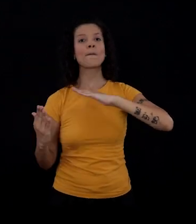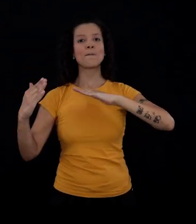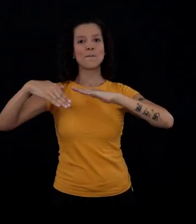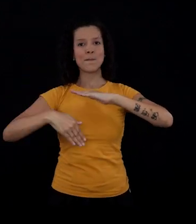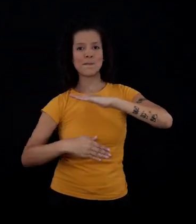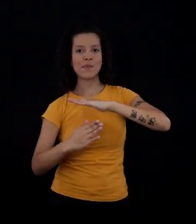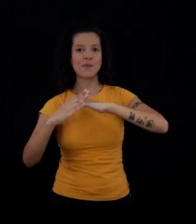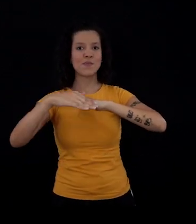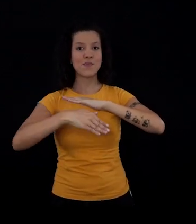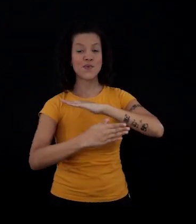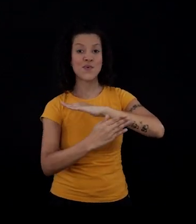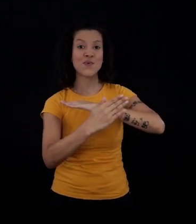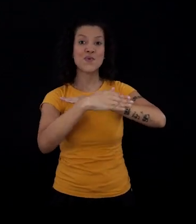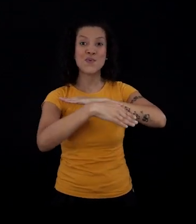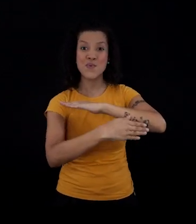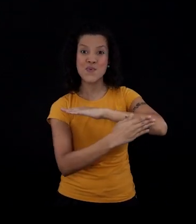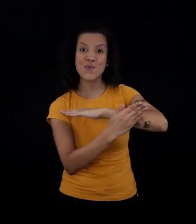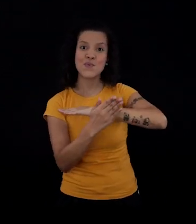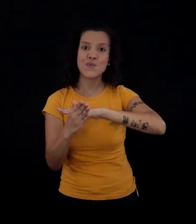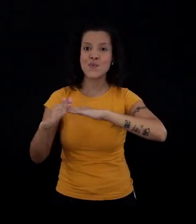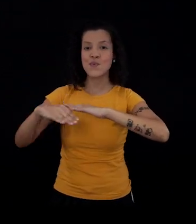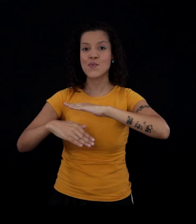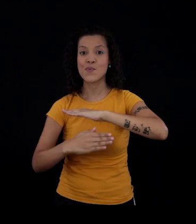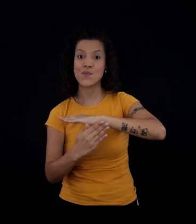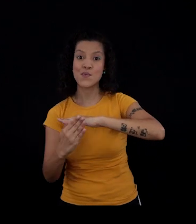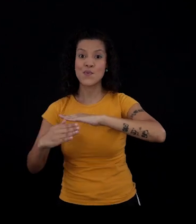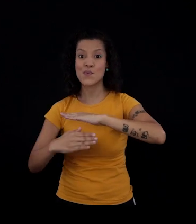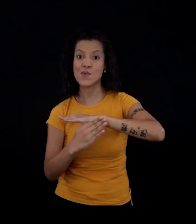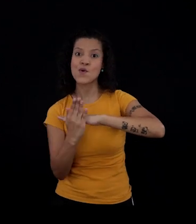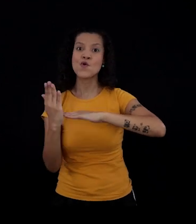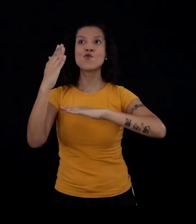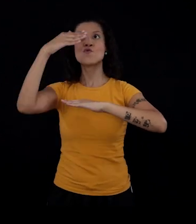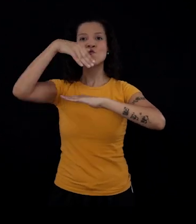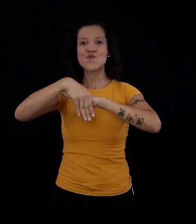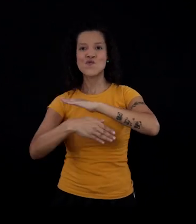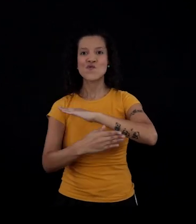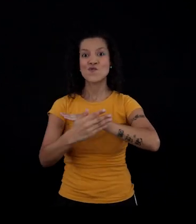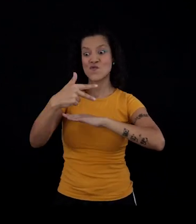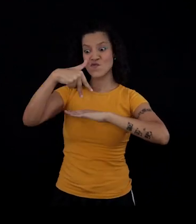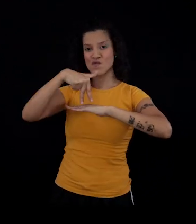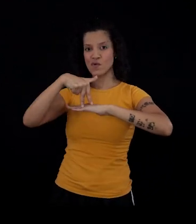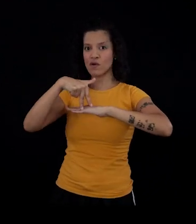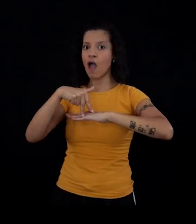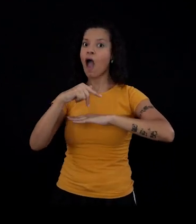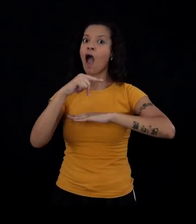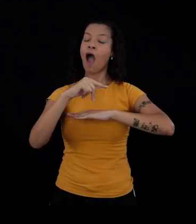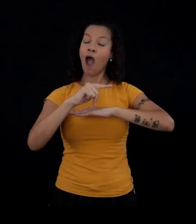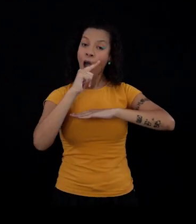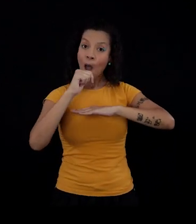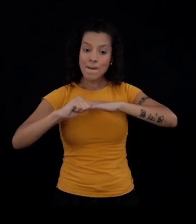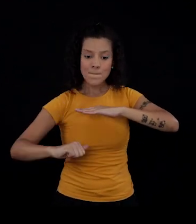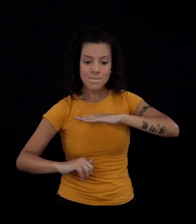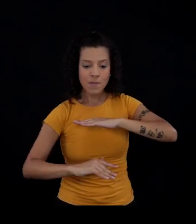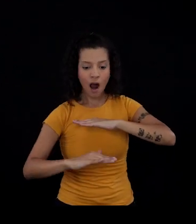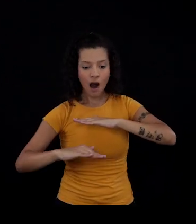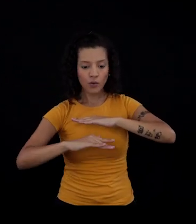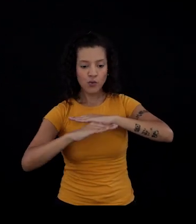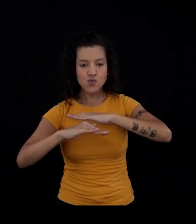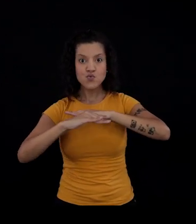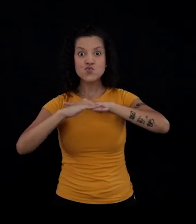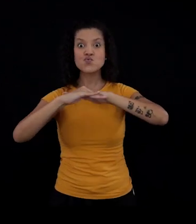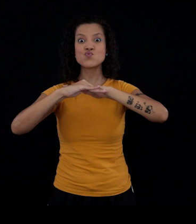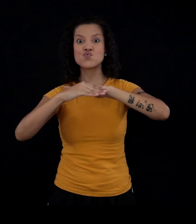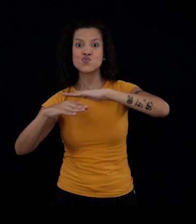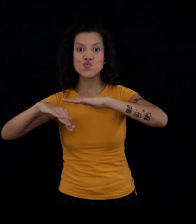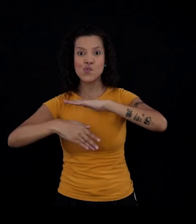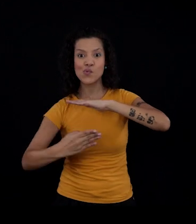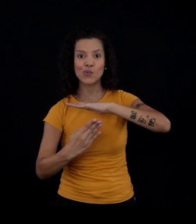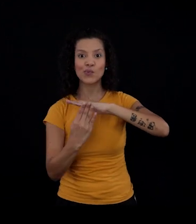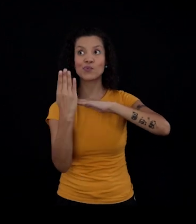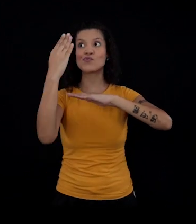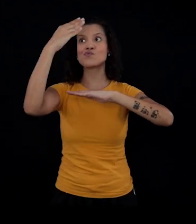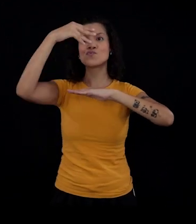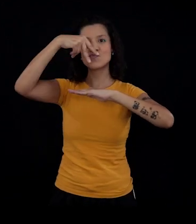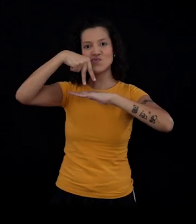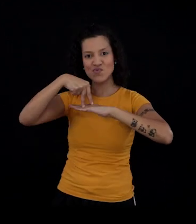Na hora da maresia, boto faz fuá, fuá